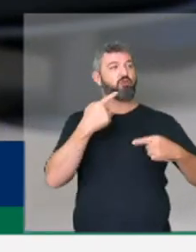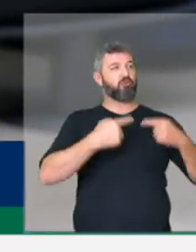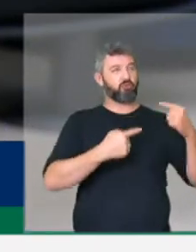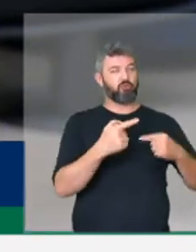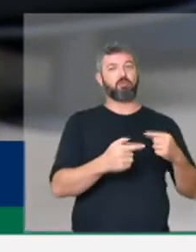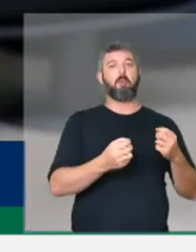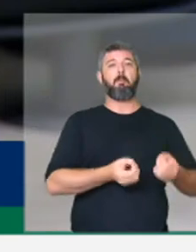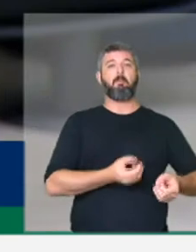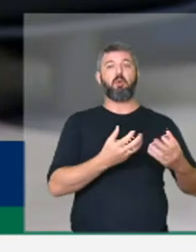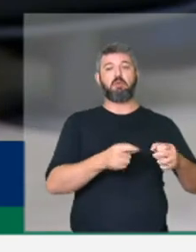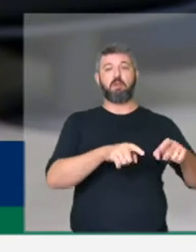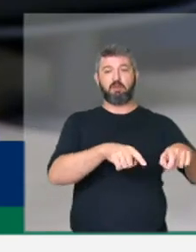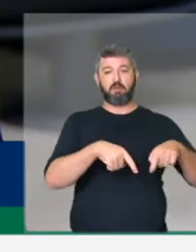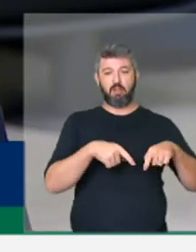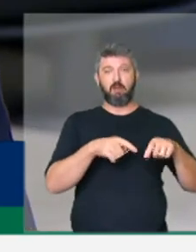VIABILIZASSE O PAGAMENTO E AO MESMO TEMPO GARANTISSE ESSE